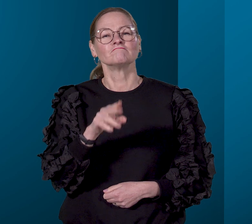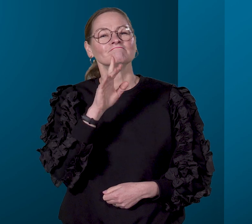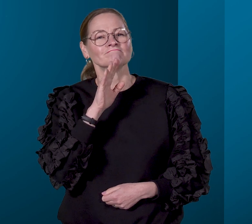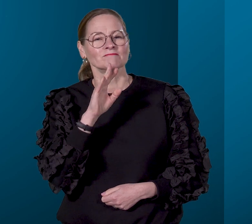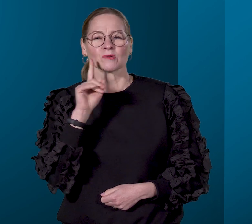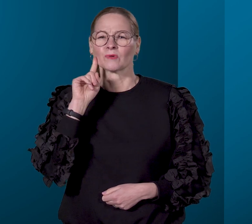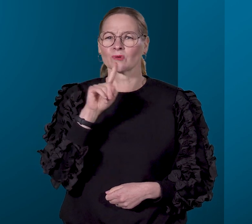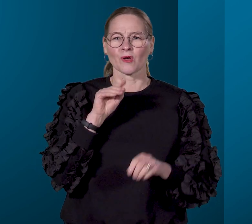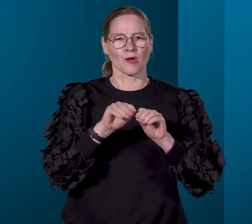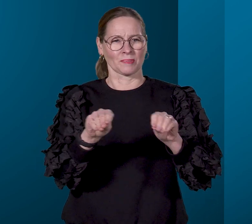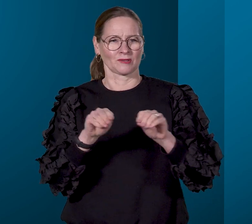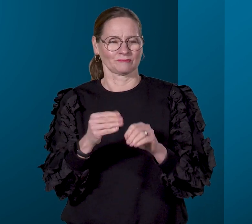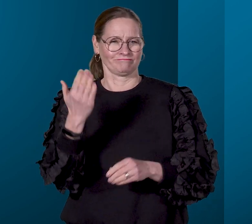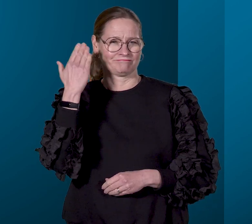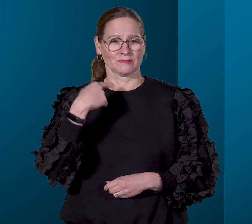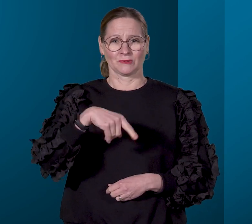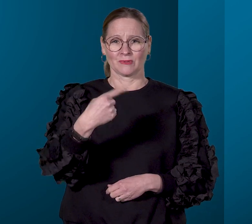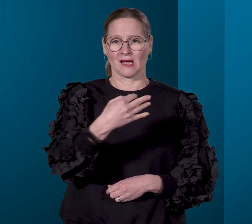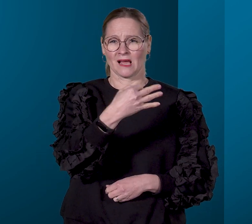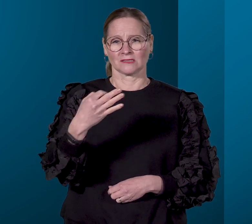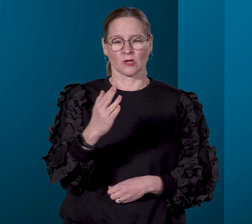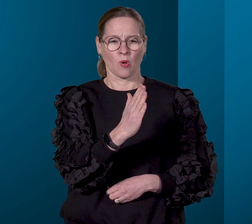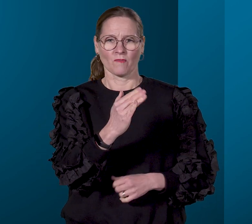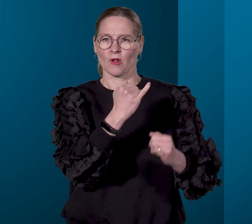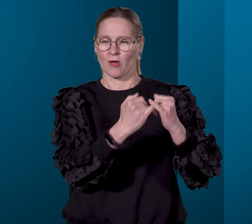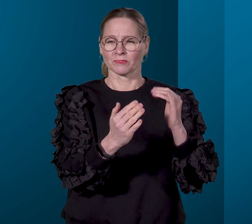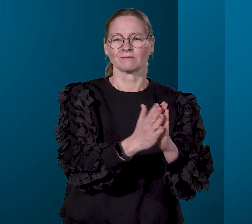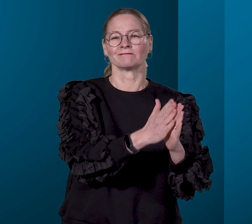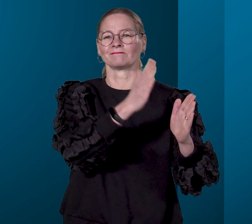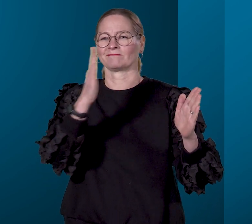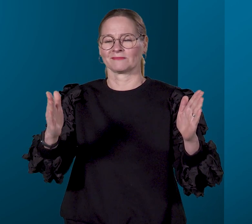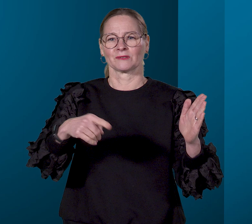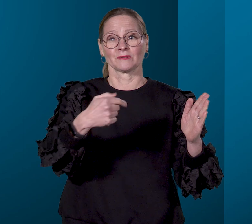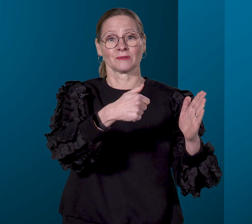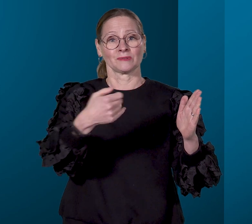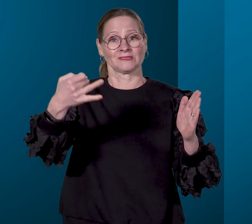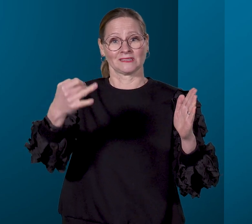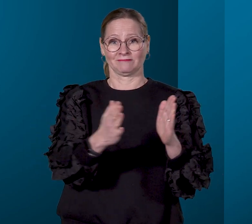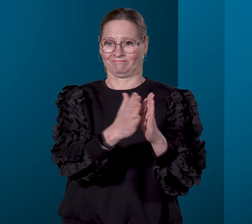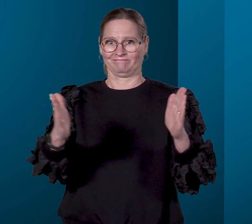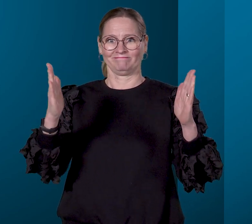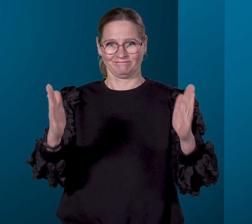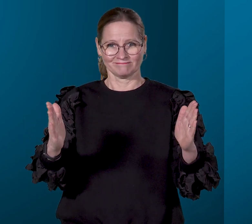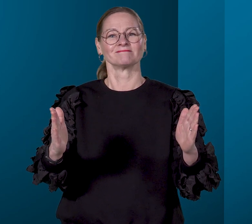joka kertoo kuurojenopetuksessa 1800-luvun lopusta 1970-luvulle saakka -